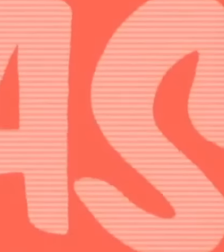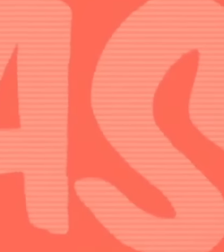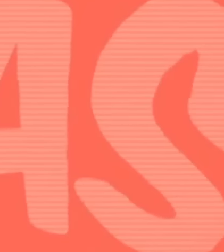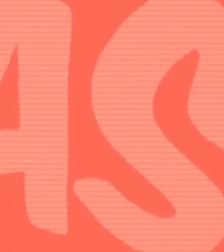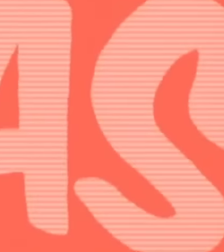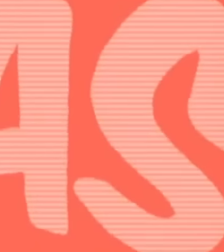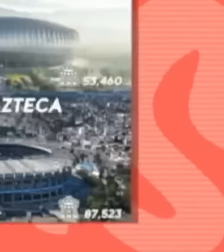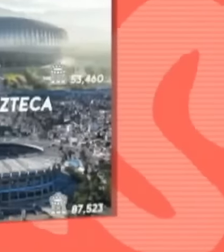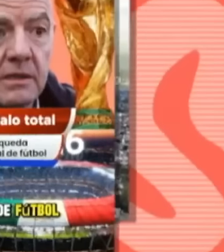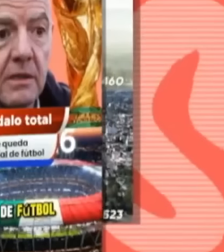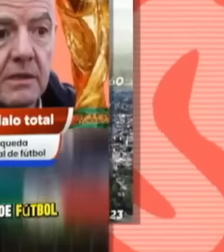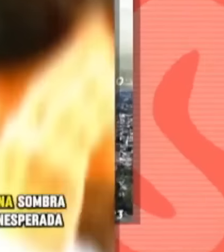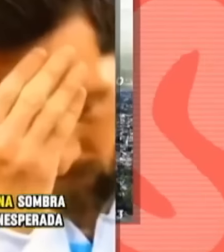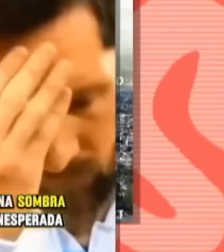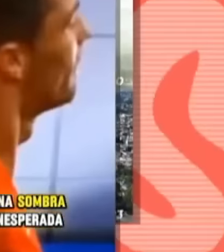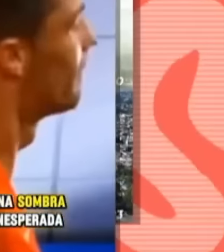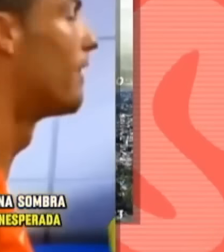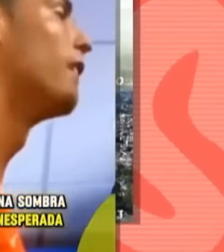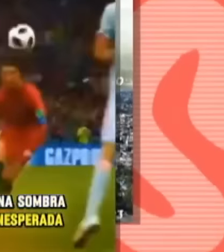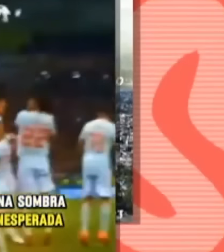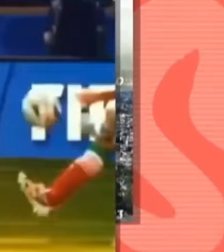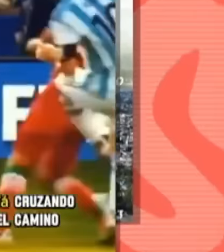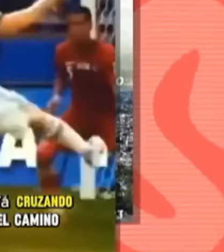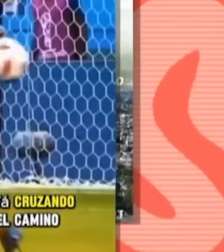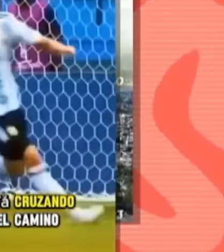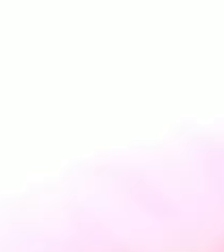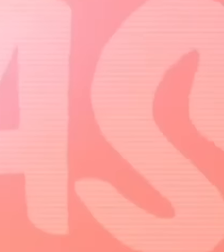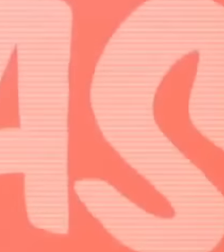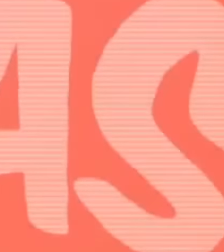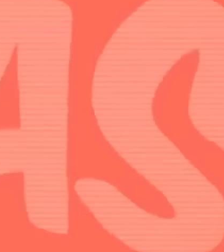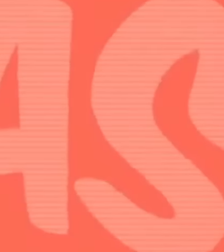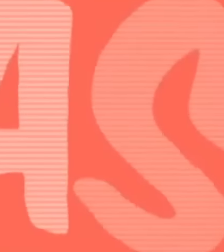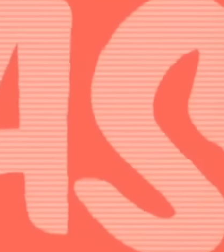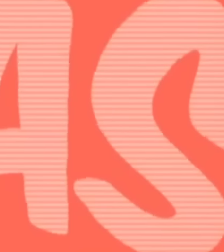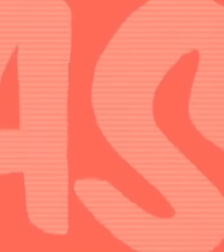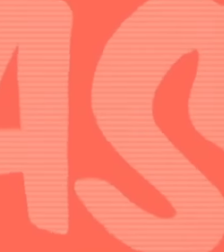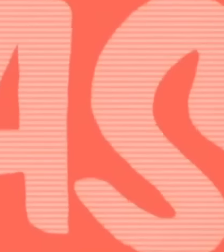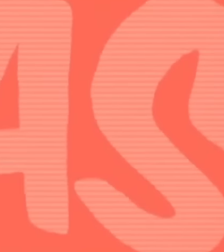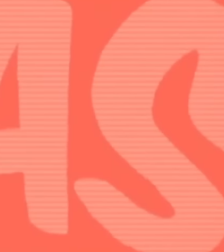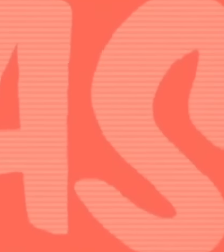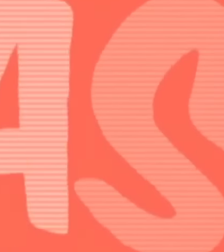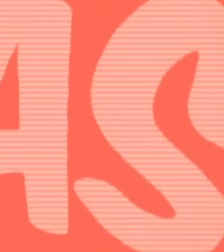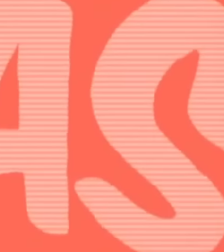FIFA eliminará a México como sede del Mundial 2026. La FIFA puso a Shemman contra las cuerdas.